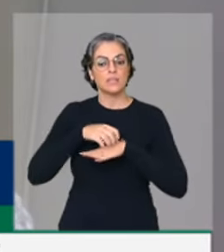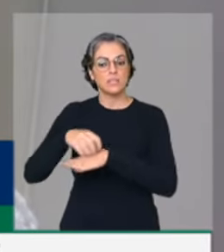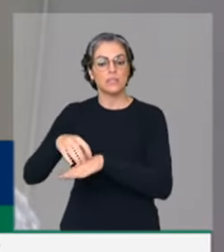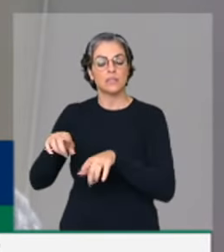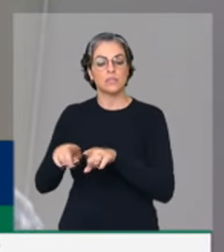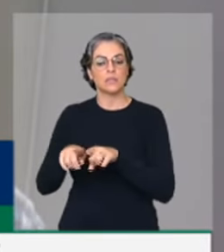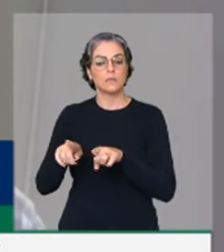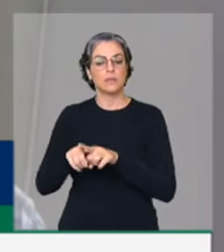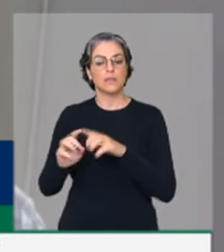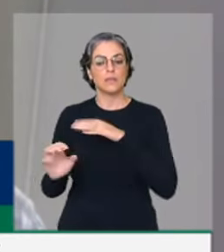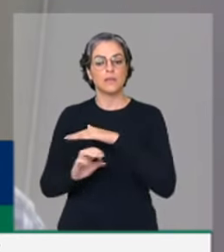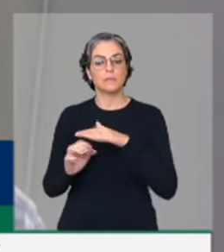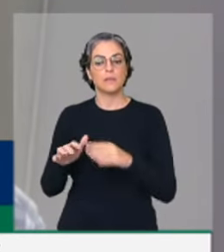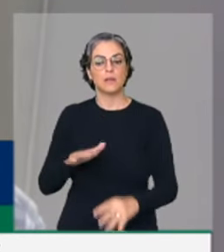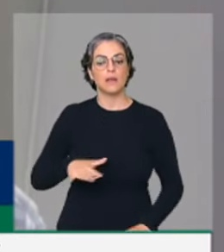GERAIS. IMAGINE JORGE SOLLA QUE ESTOU TE VENDO AÍ FIQUE